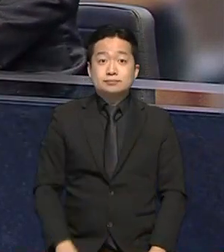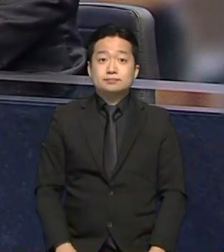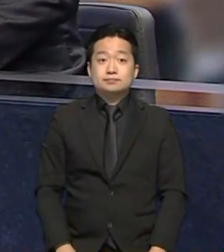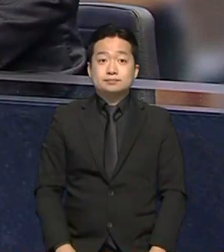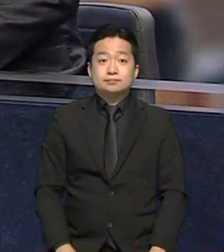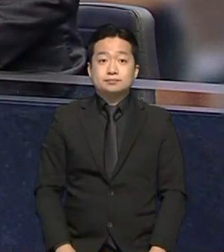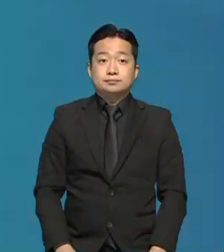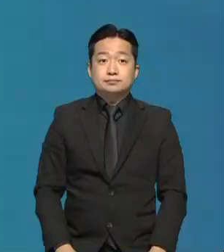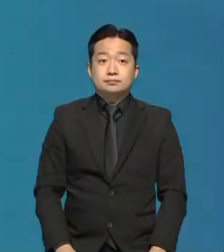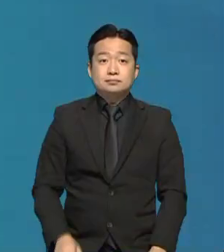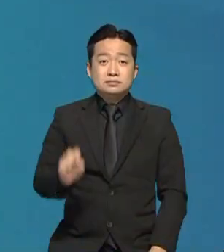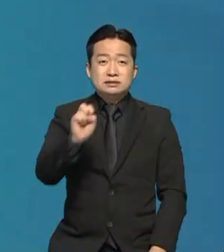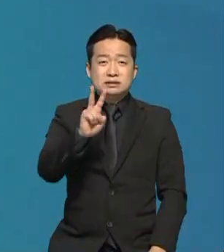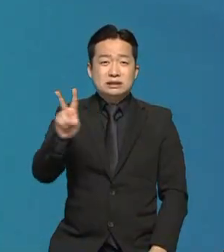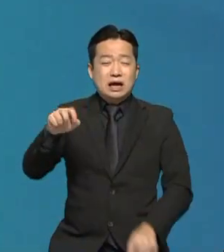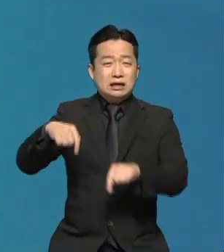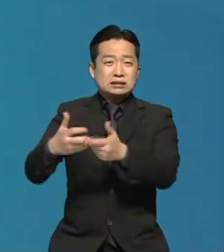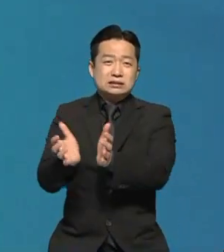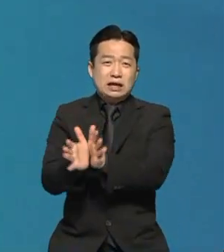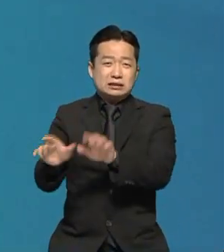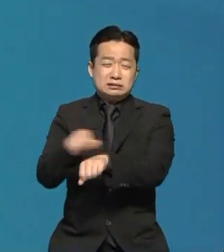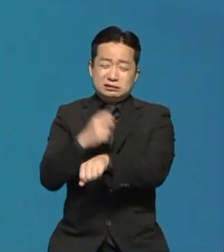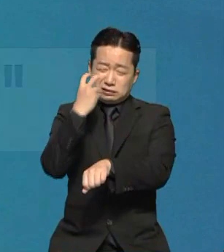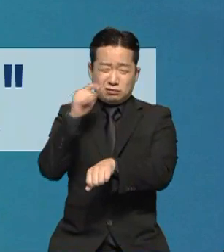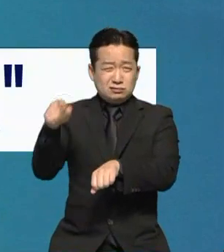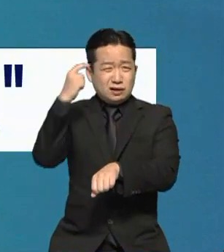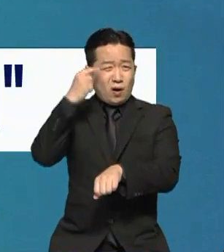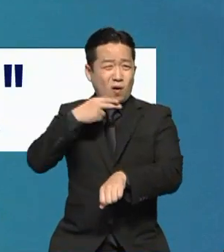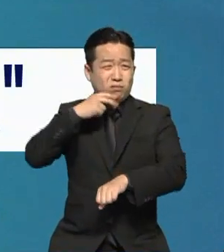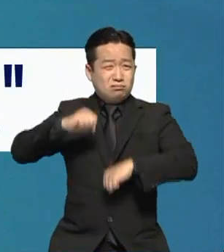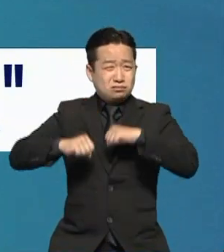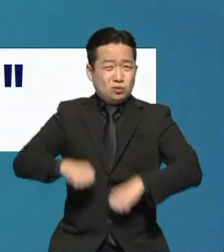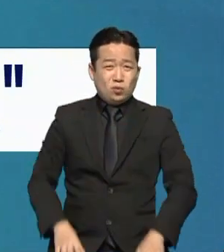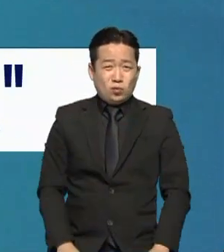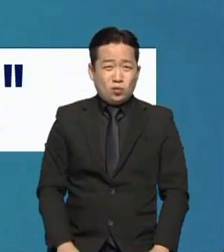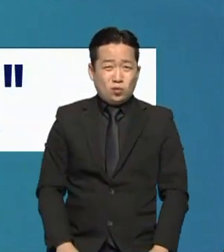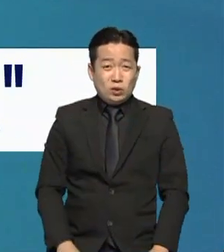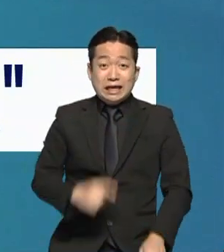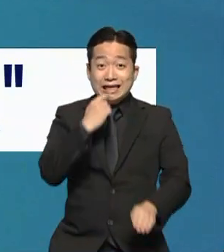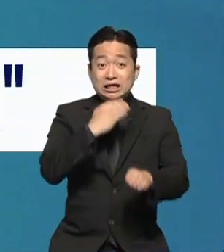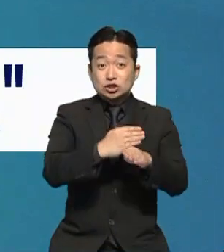지금 야당은 사실 특검을 할 생각이 없습니다. 왜냐하면 민주당으로써는 받아들일 수